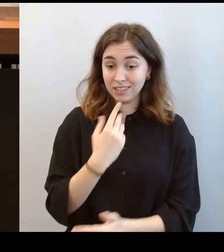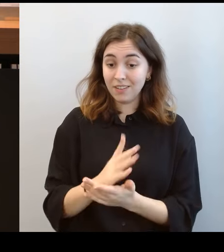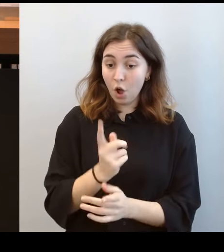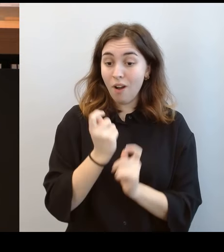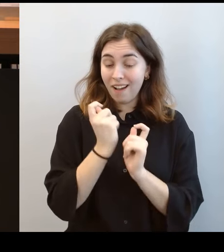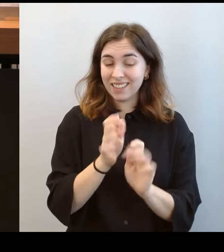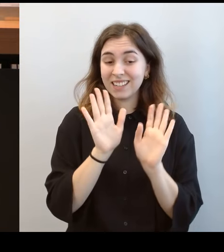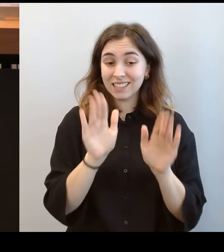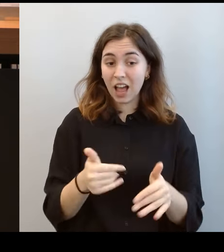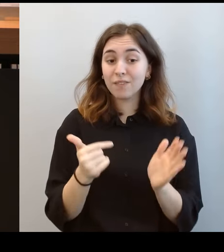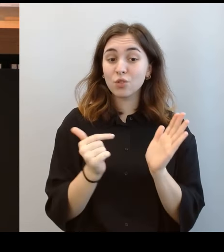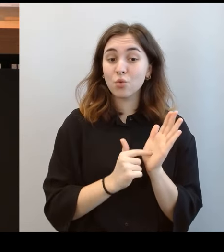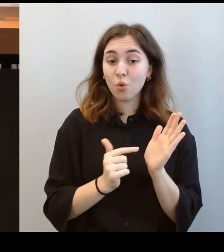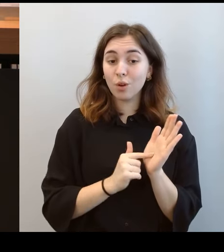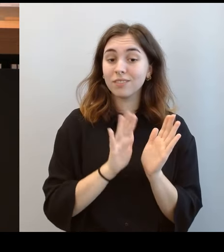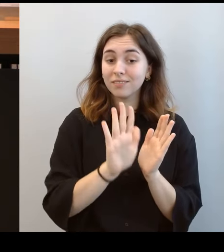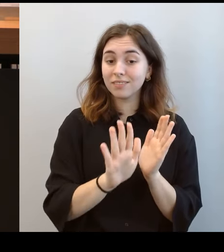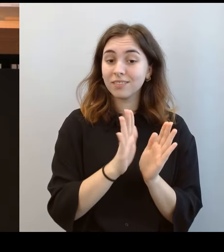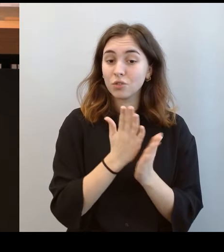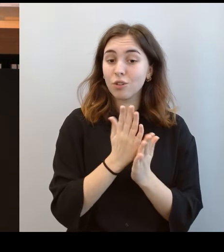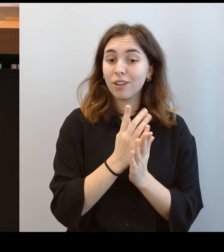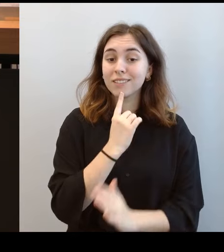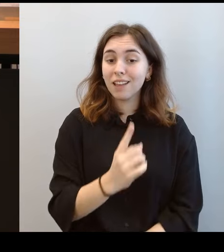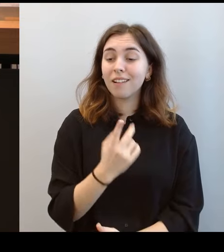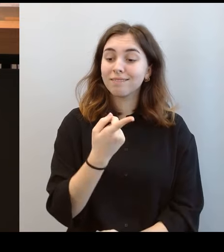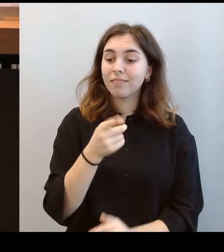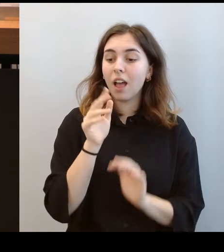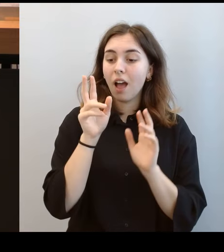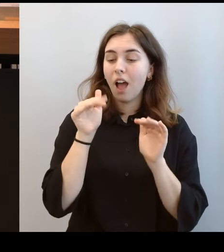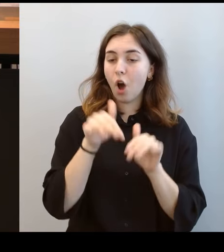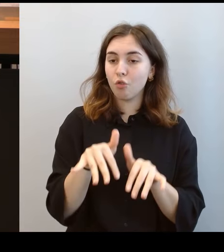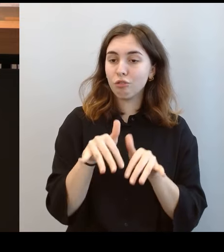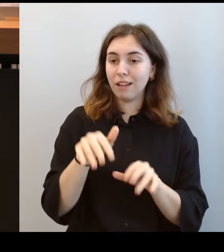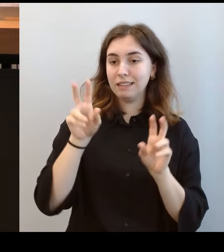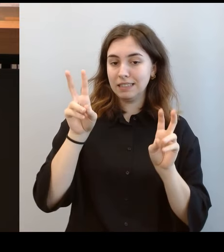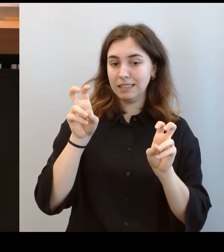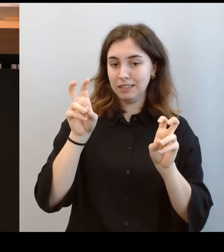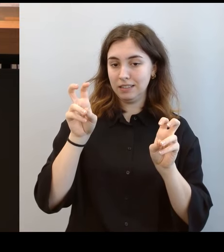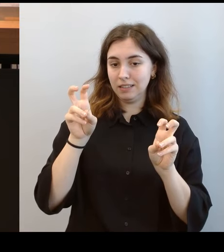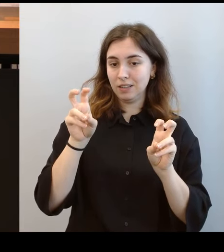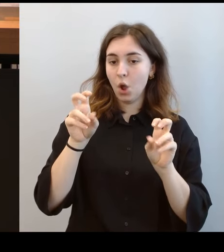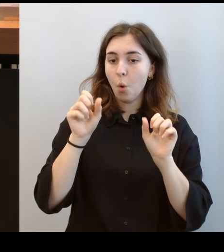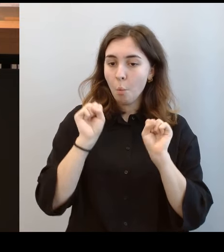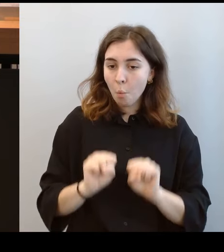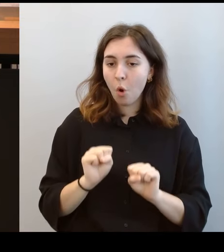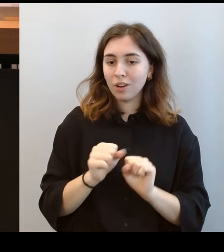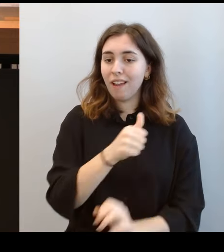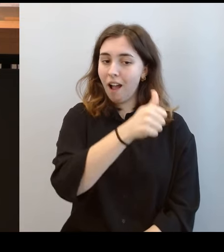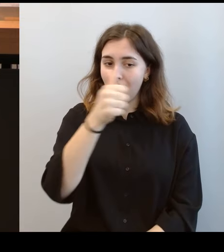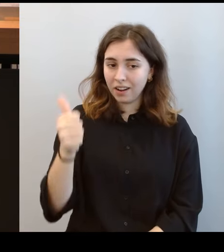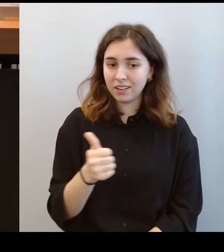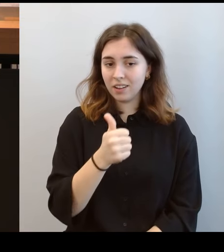Aufenthaltstitel, dass der Aufenthalt noch mindestens ein Jahr andauern wird. Also wozu müssen wir jetzt